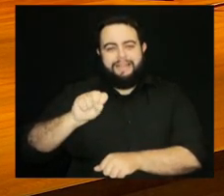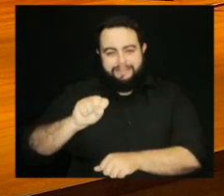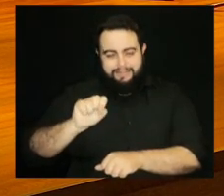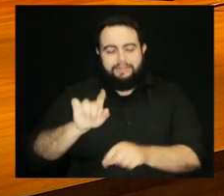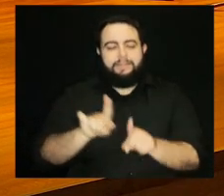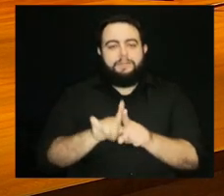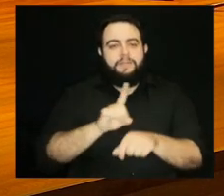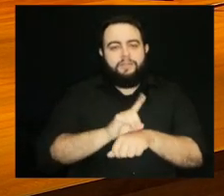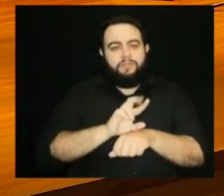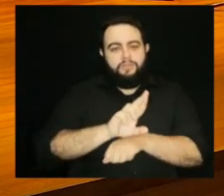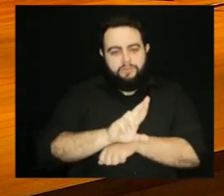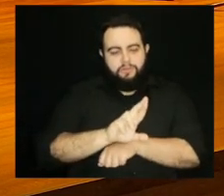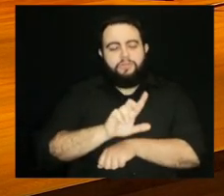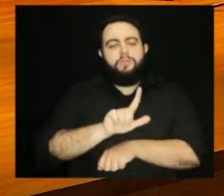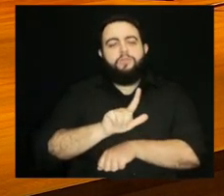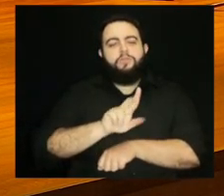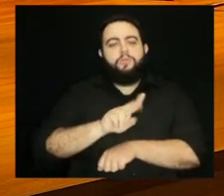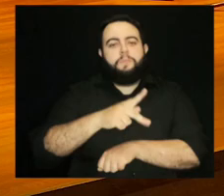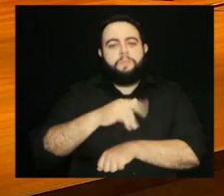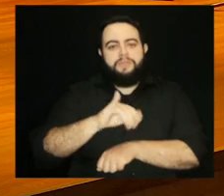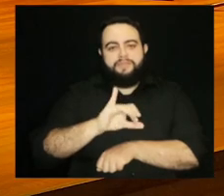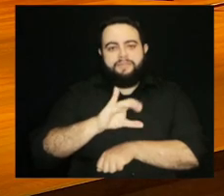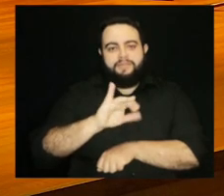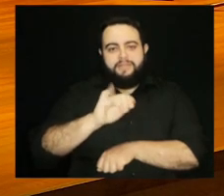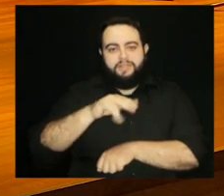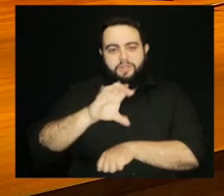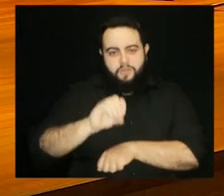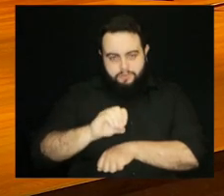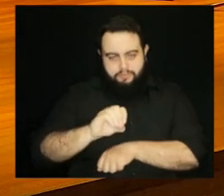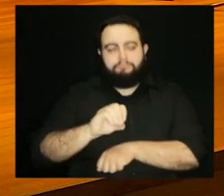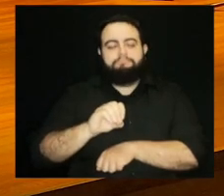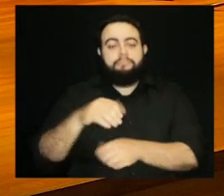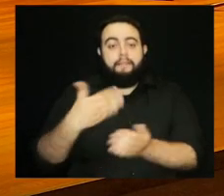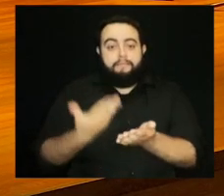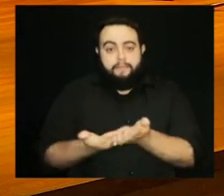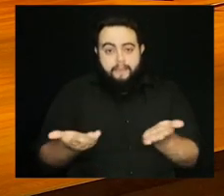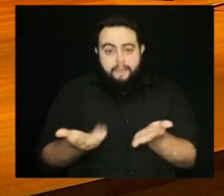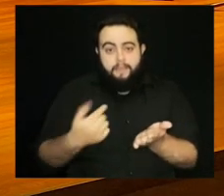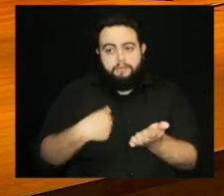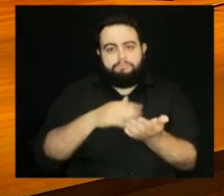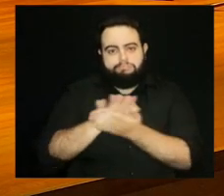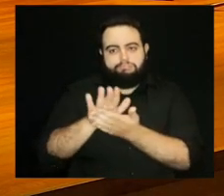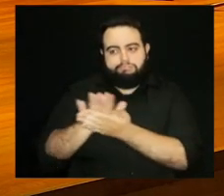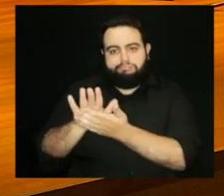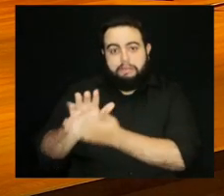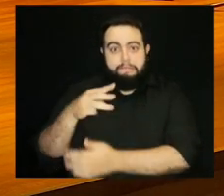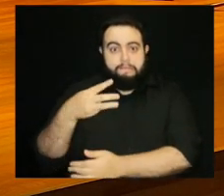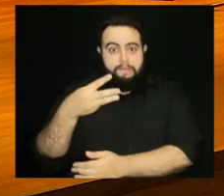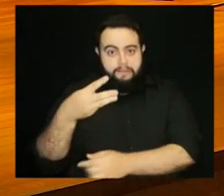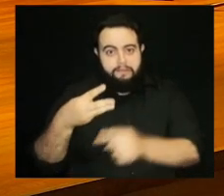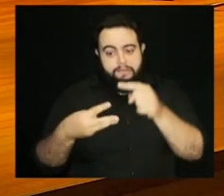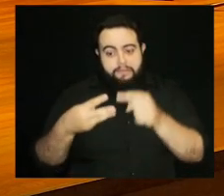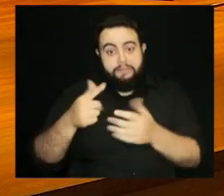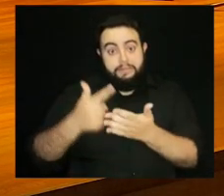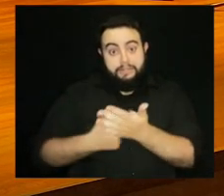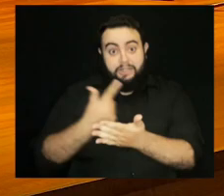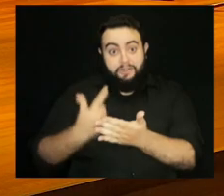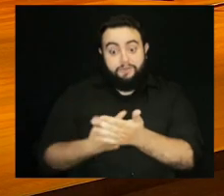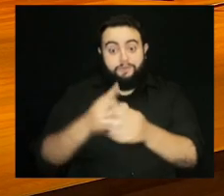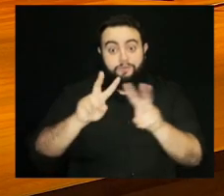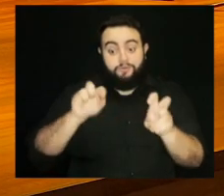Lupicínio e lancei até agora três livros sobre esse assunto que é Porto Alegre: uma biografia musical volume 1